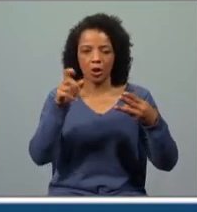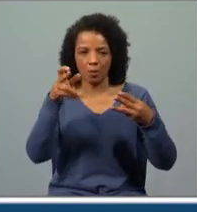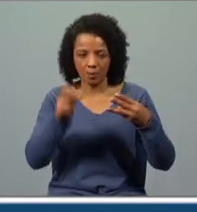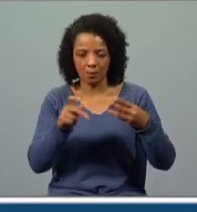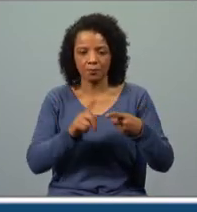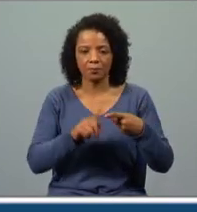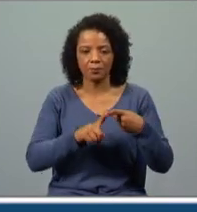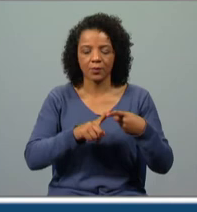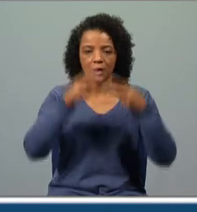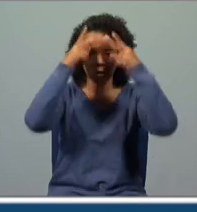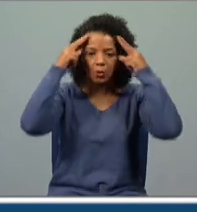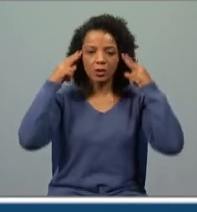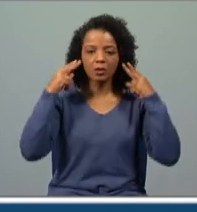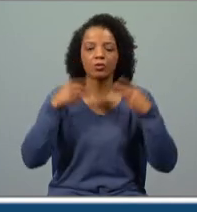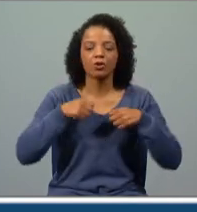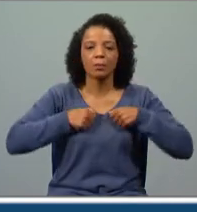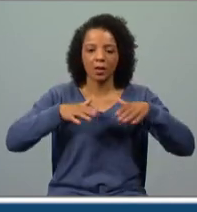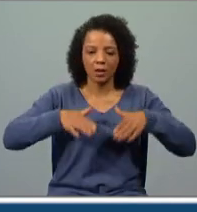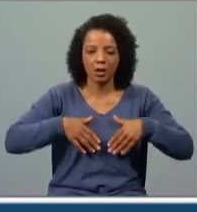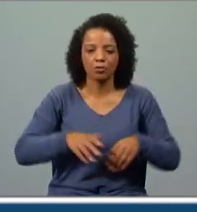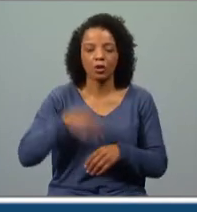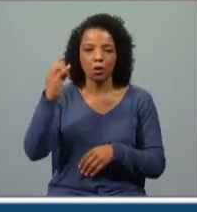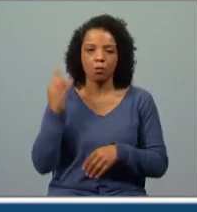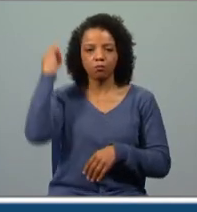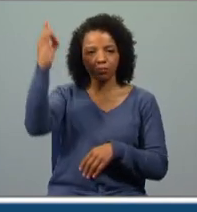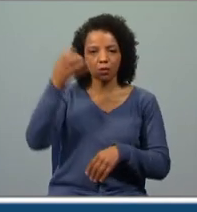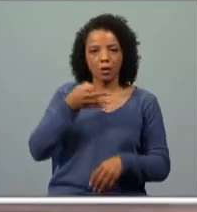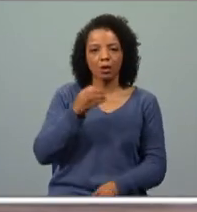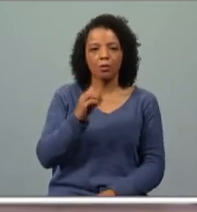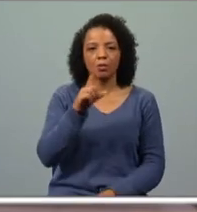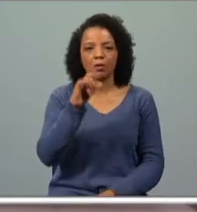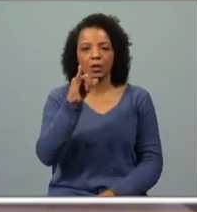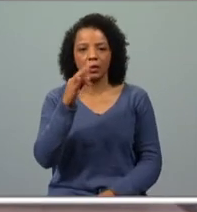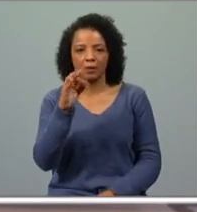seus marinhais e Ciclope o polifemo quando temos aqui Começamos hoje uma 你的水手和獨眼巨人當我們在這裡我們今天開始